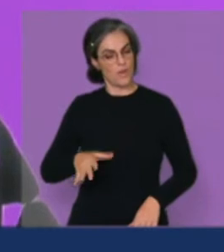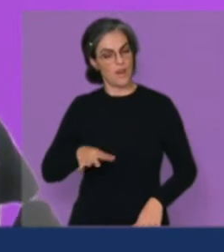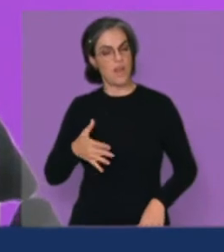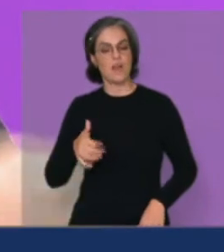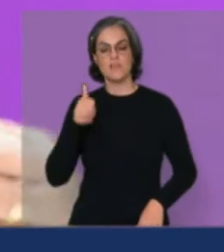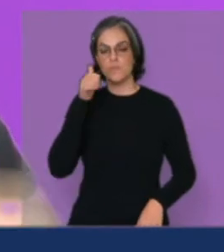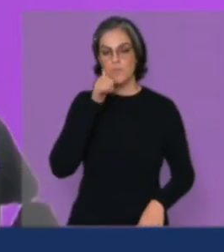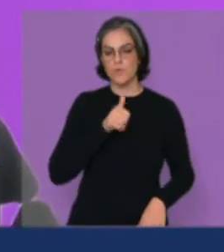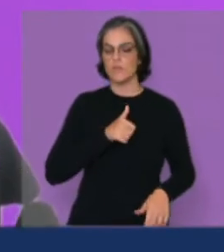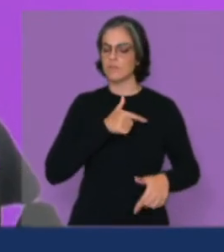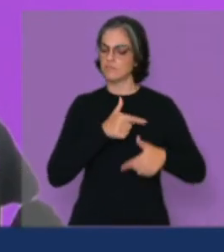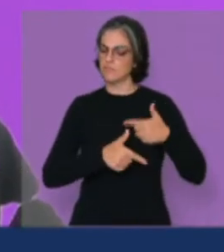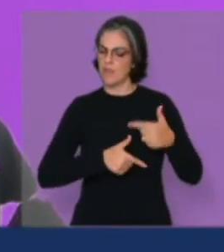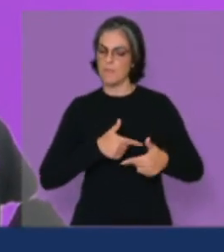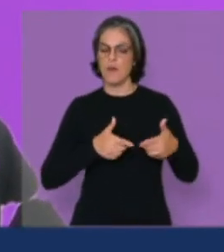DETERMINADA, OCUPANDO ESPAÇO, MULHERES VIVA, COM DIGNIDADE,